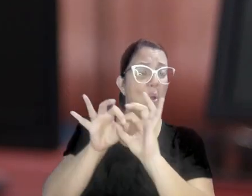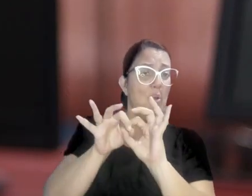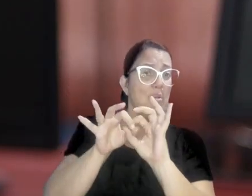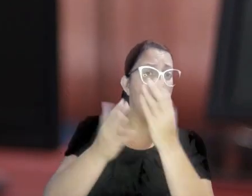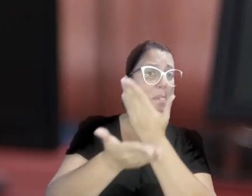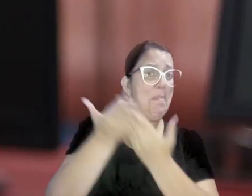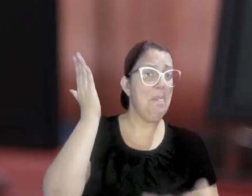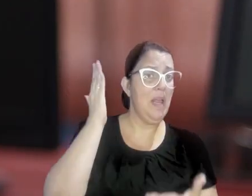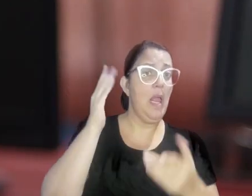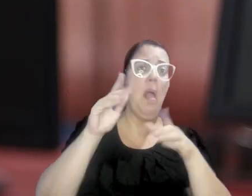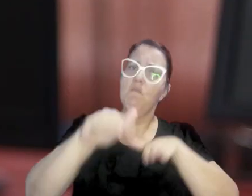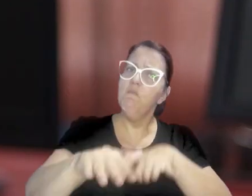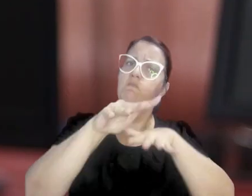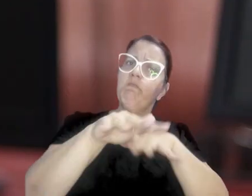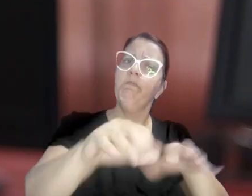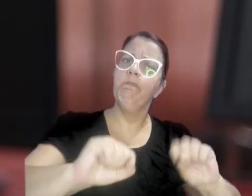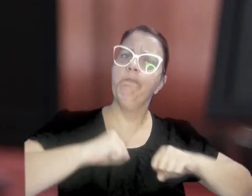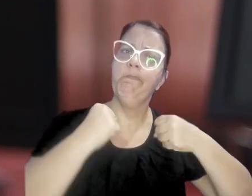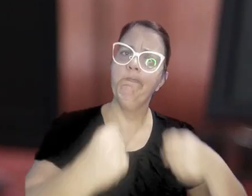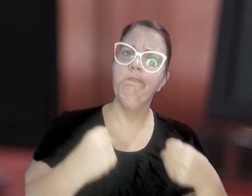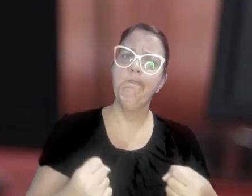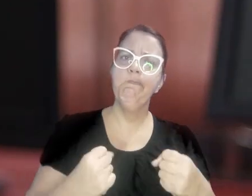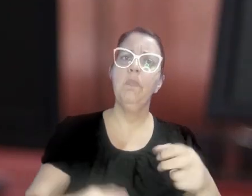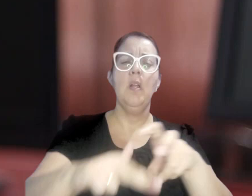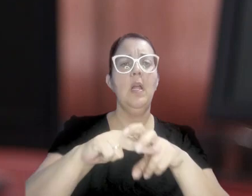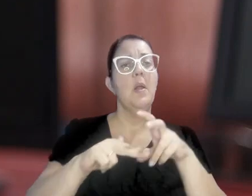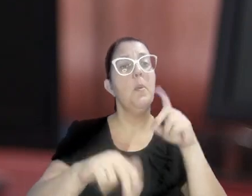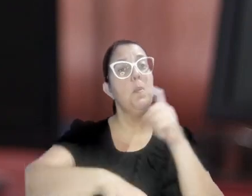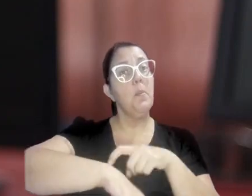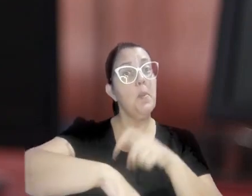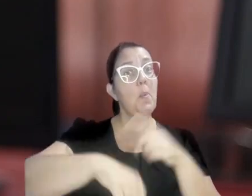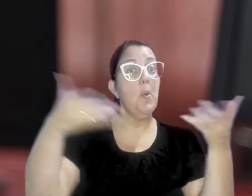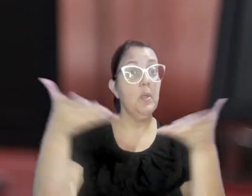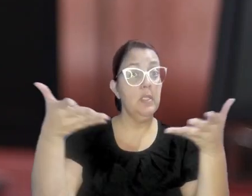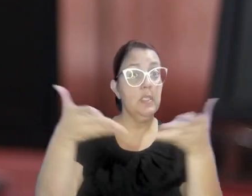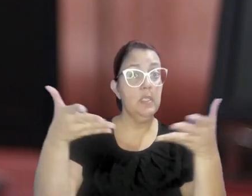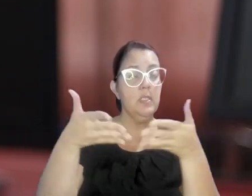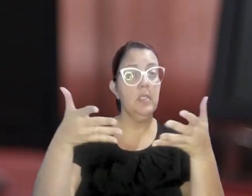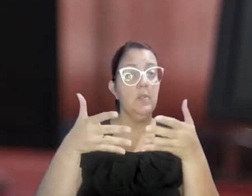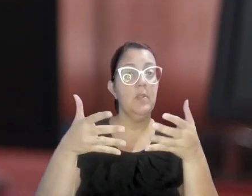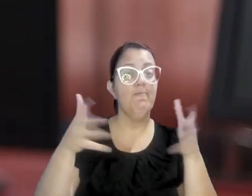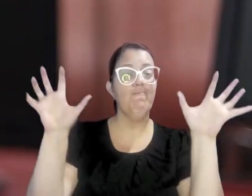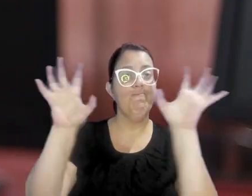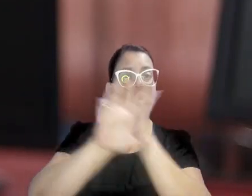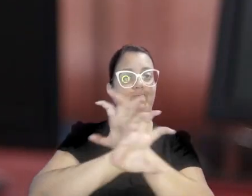mas que os movimentos sociais seguem atuantes para um momento atual de muita escuridão.